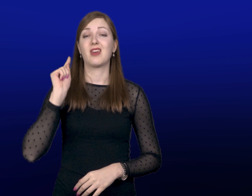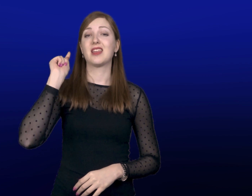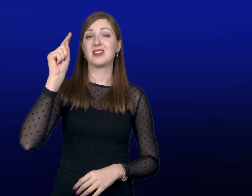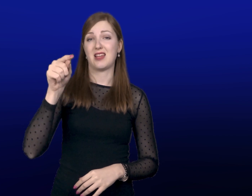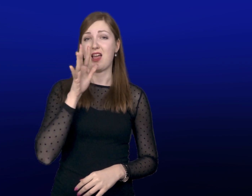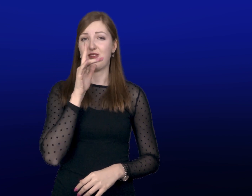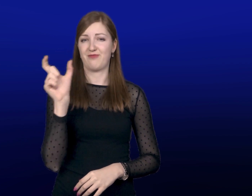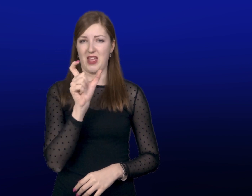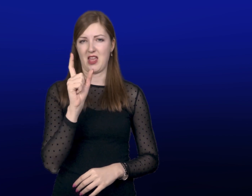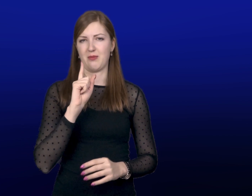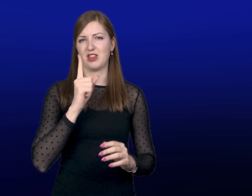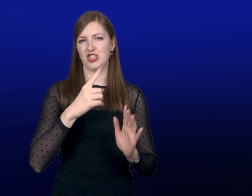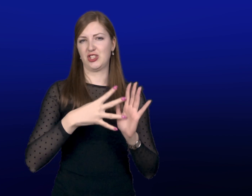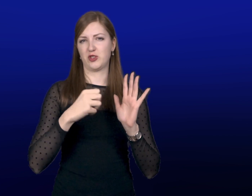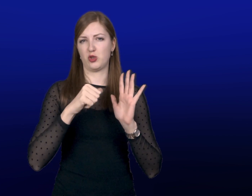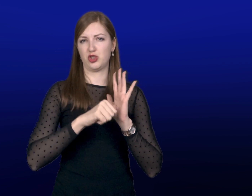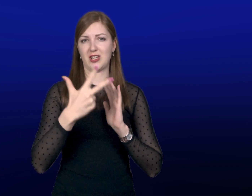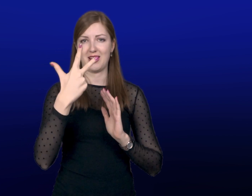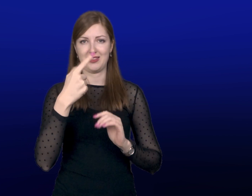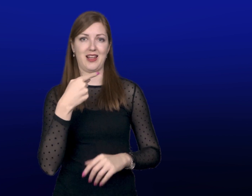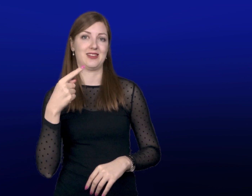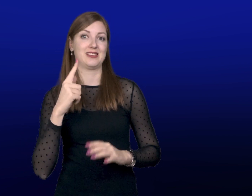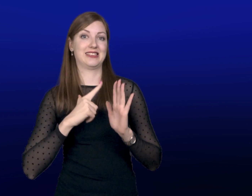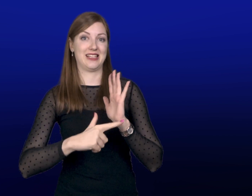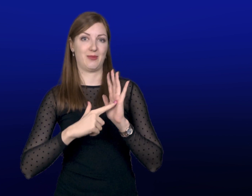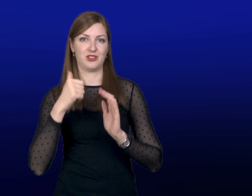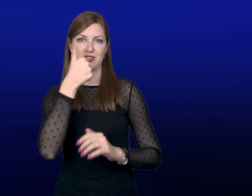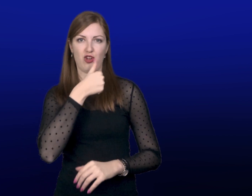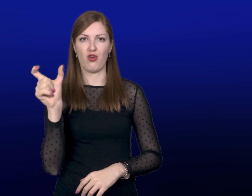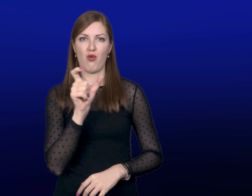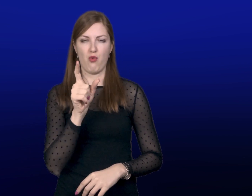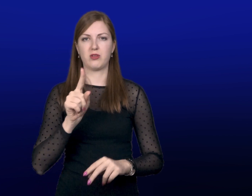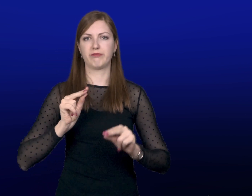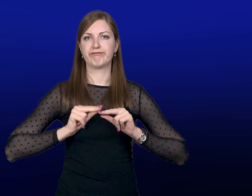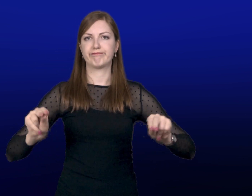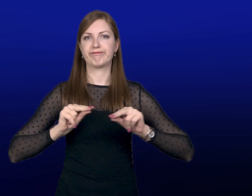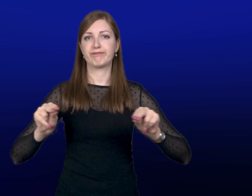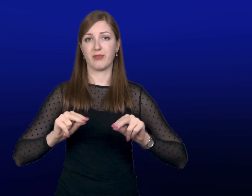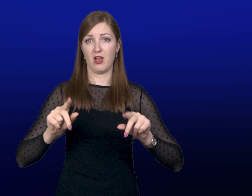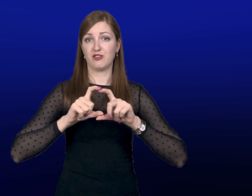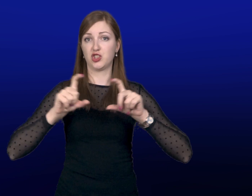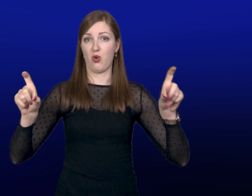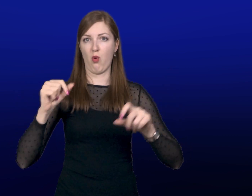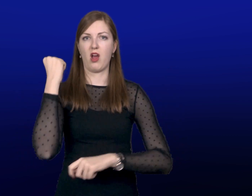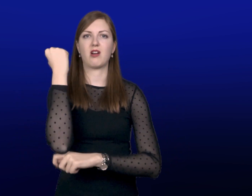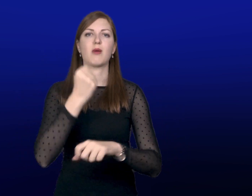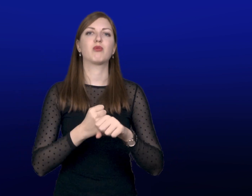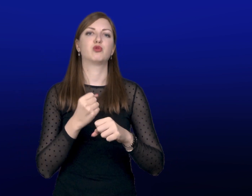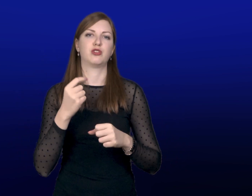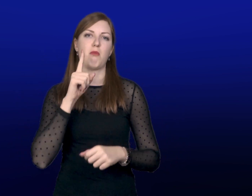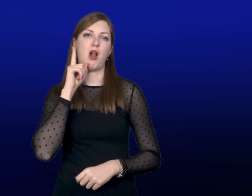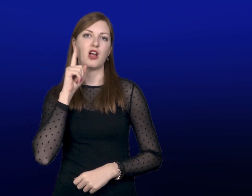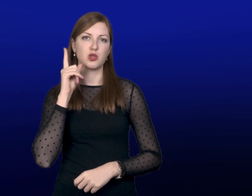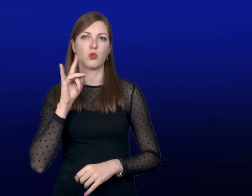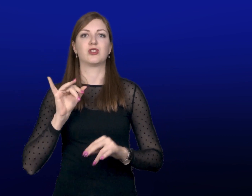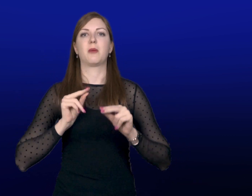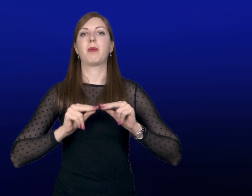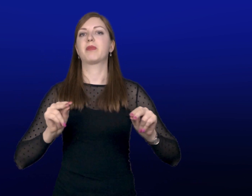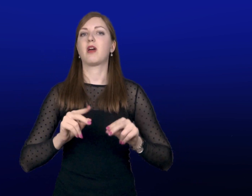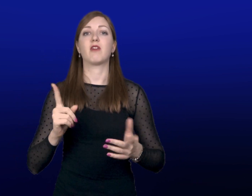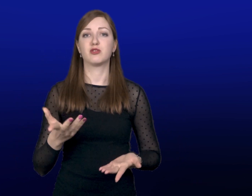Там в 1963–70 гг. она преподавала в школе рабочей молодежи